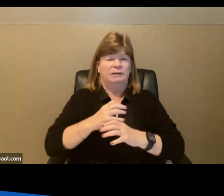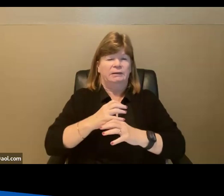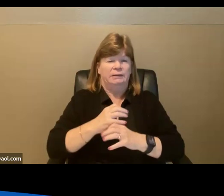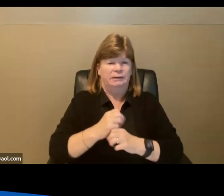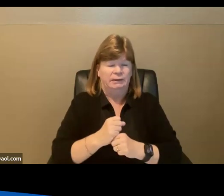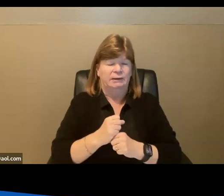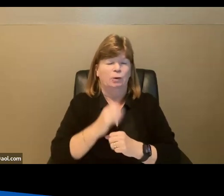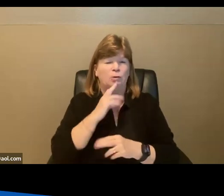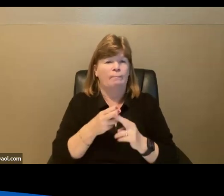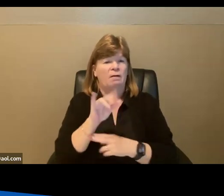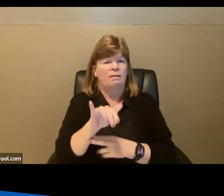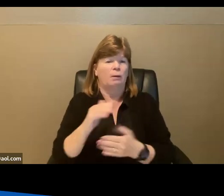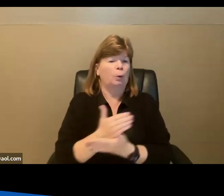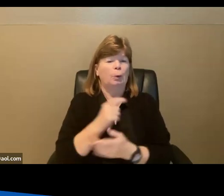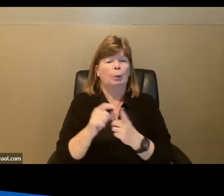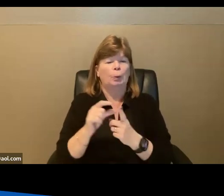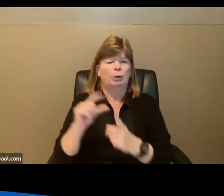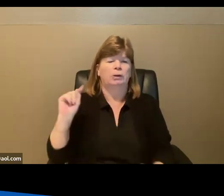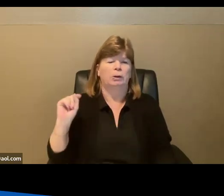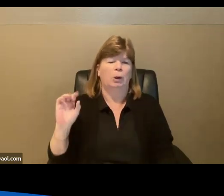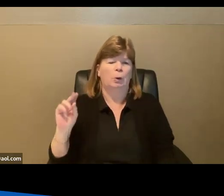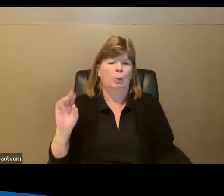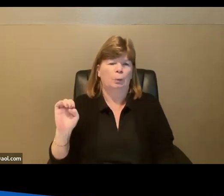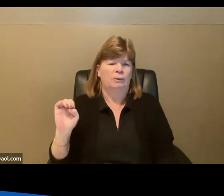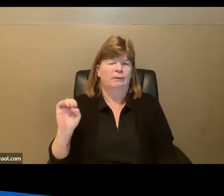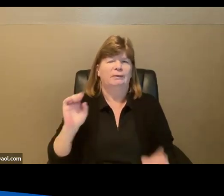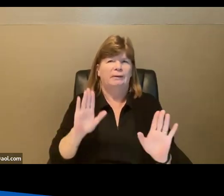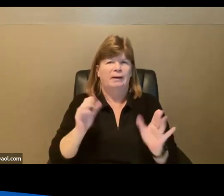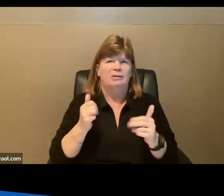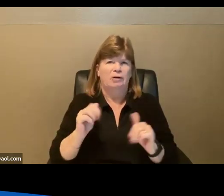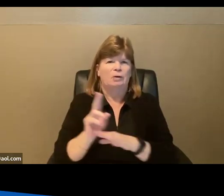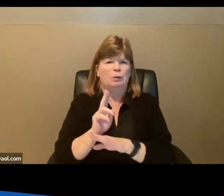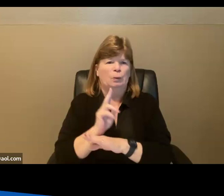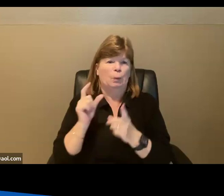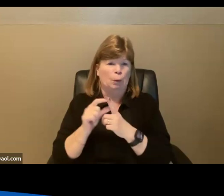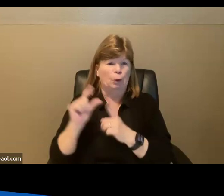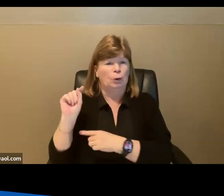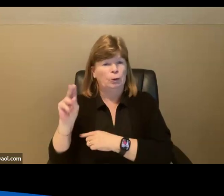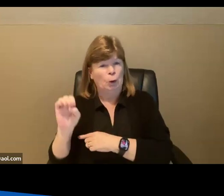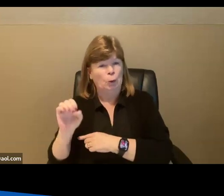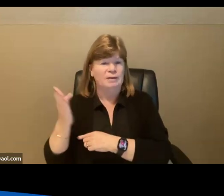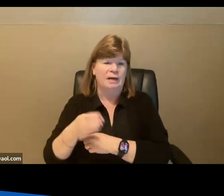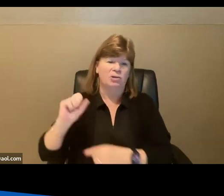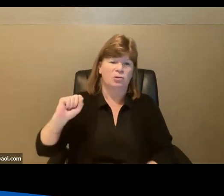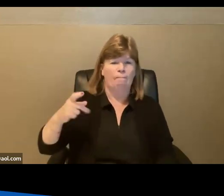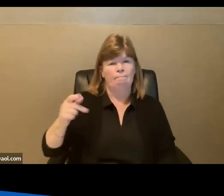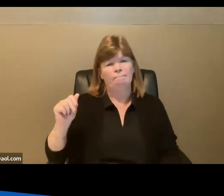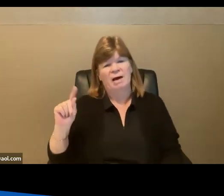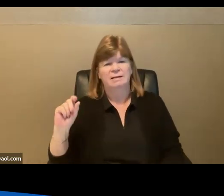Cuando hablamos de espasticidad, la nueva palabra es tono. Intento usar las palabras tono/espasticidad para que la gente